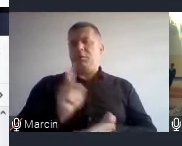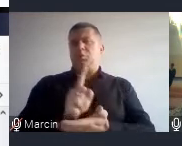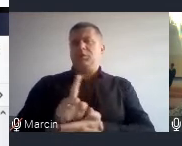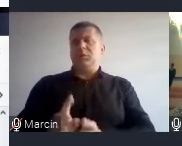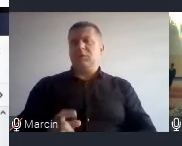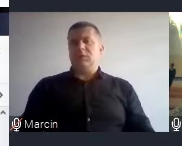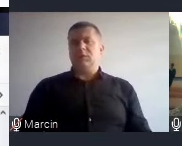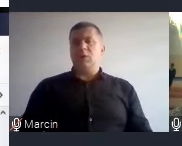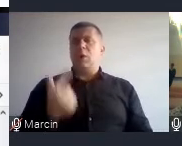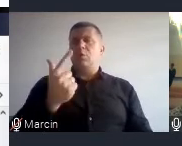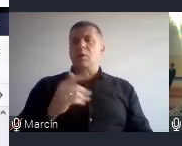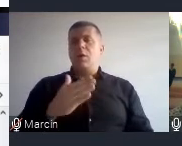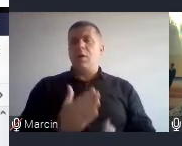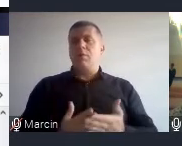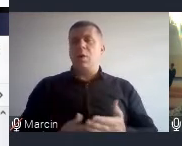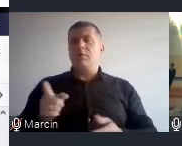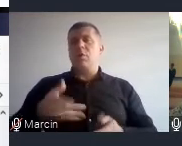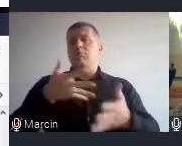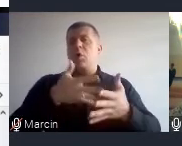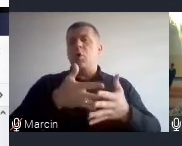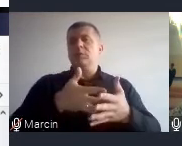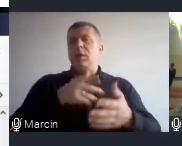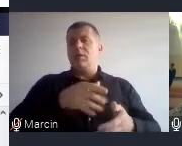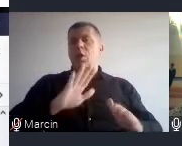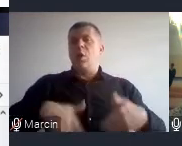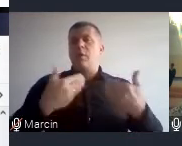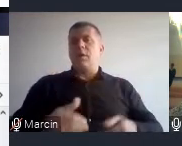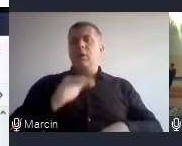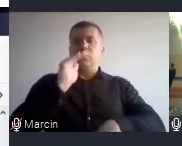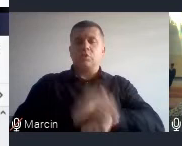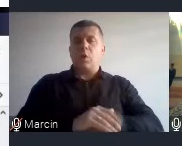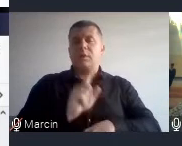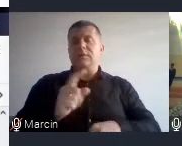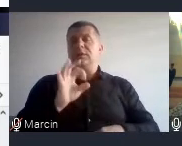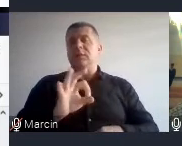Ponieważ drugą połową sukcesu jest ocena tej oferty zgodnie z założeniami.